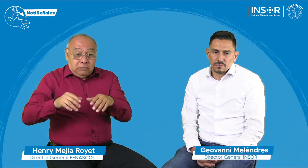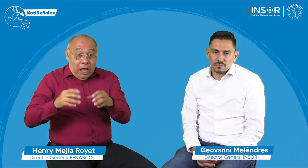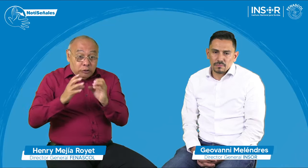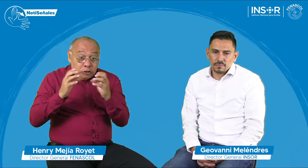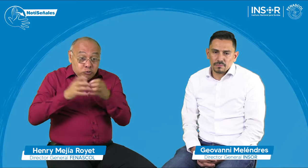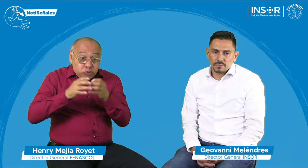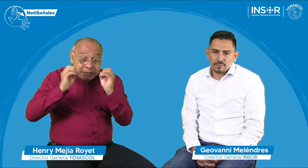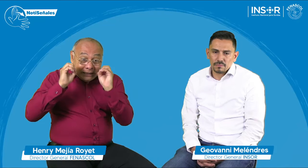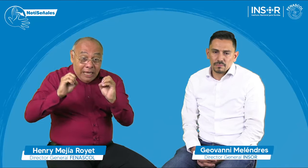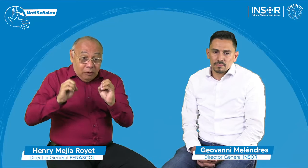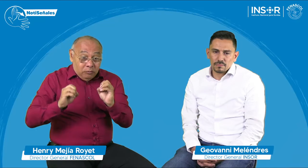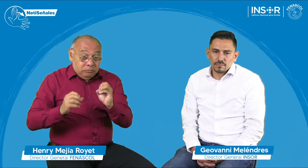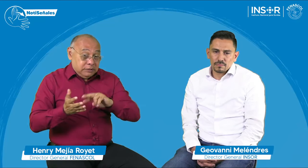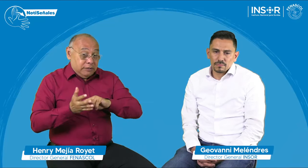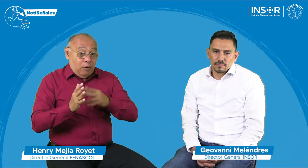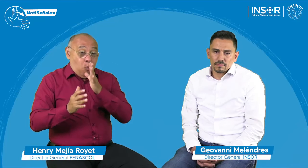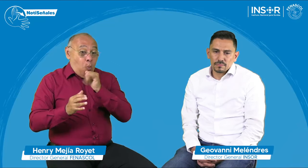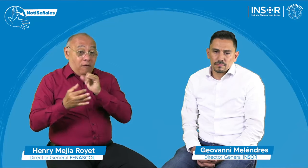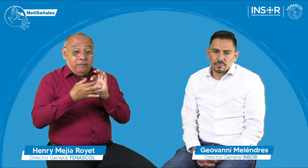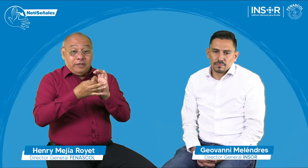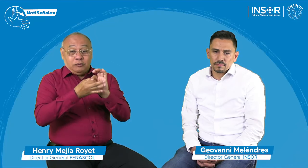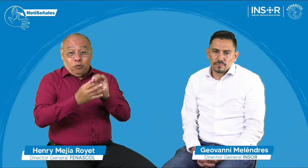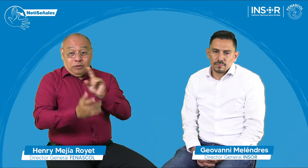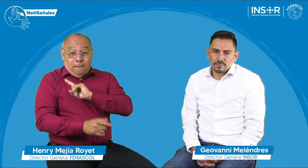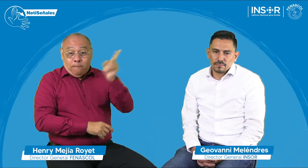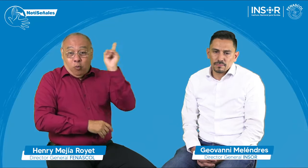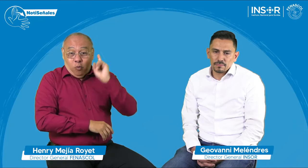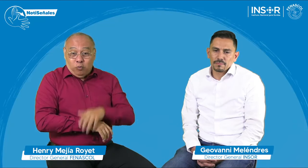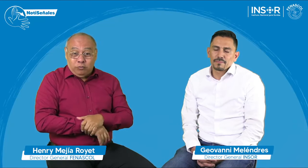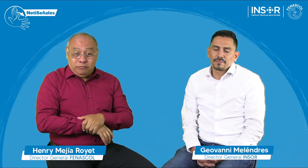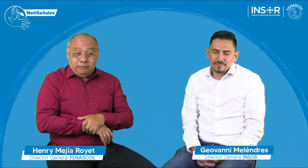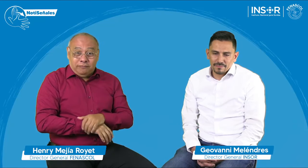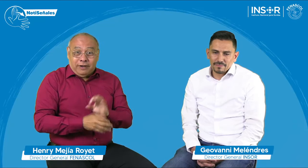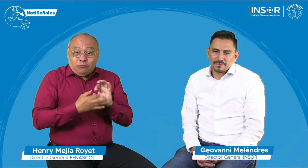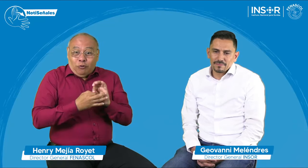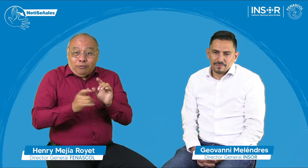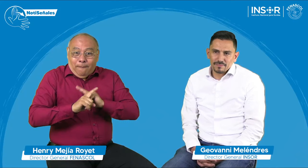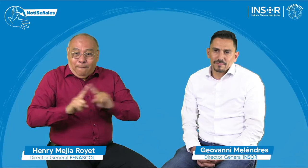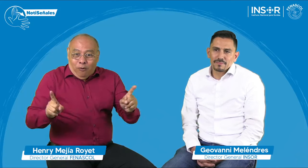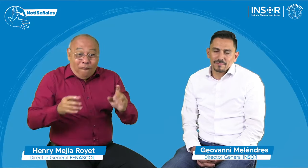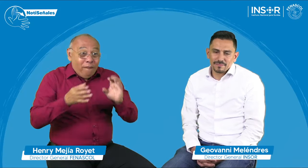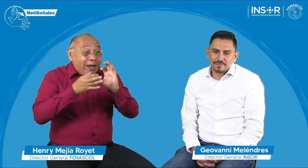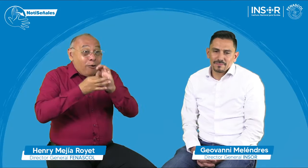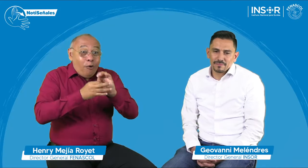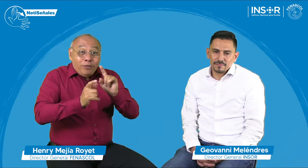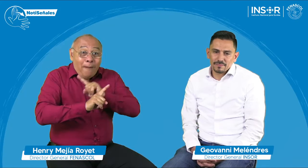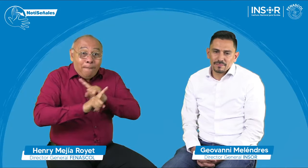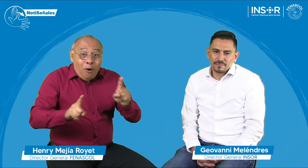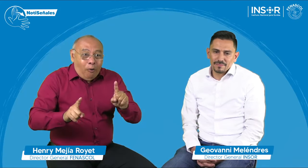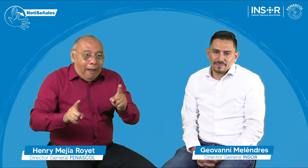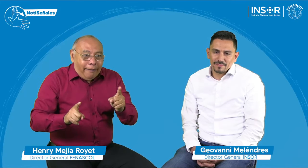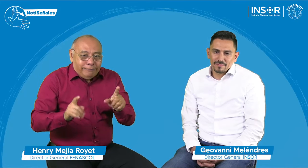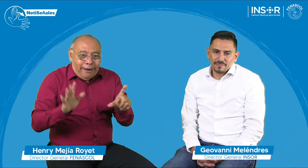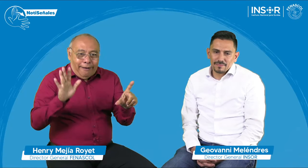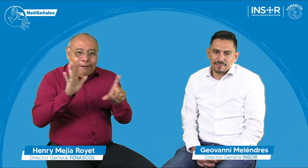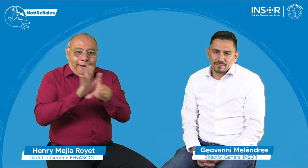que son las asociaciones del conocimiento que hay allí por ejemplo si las asociaciones no